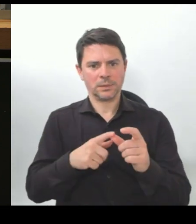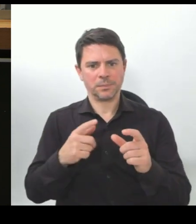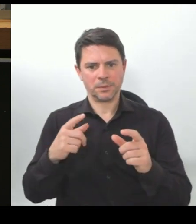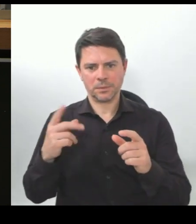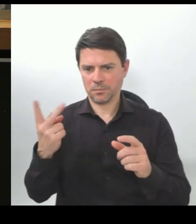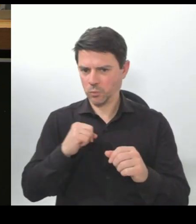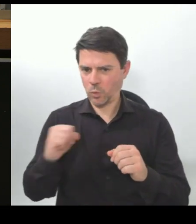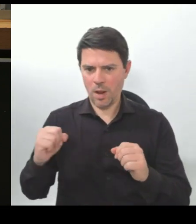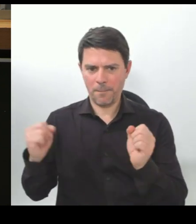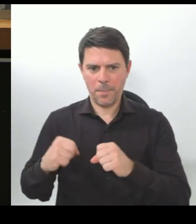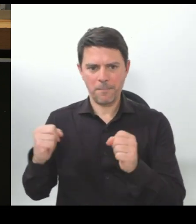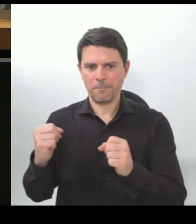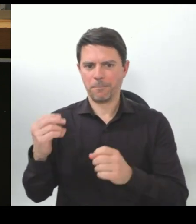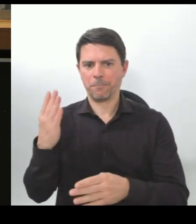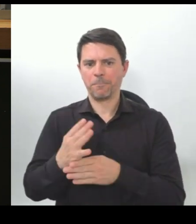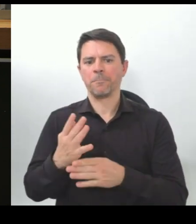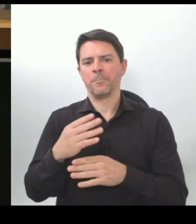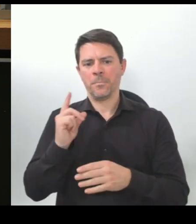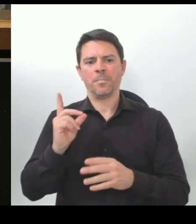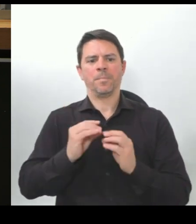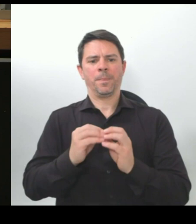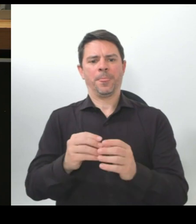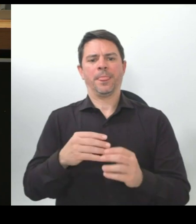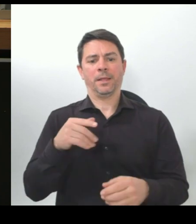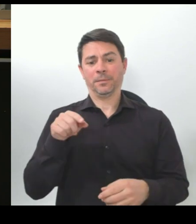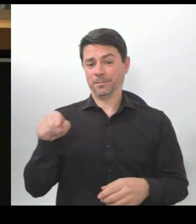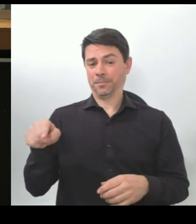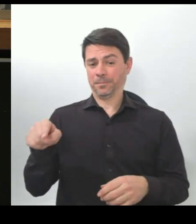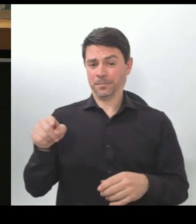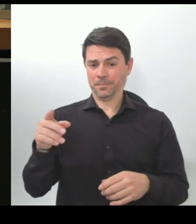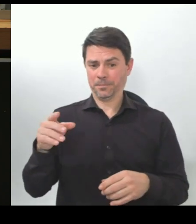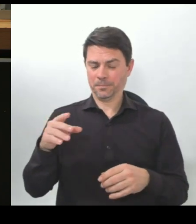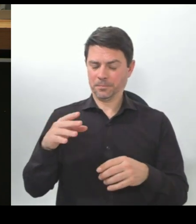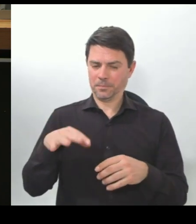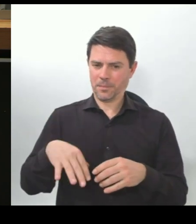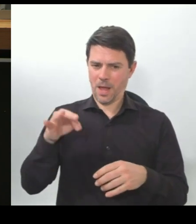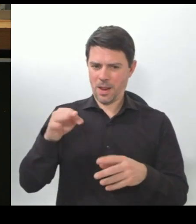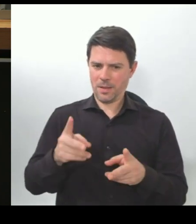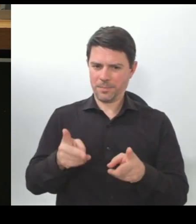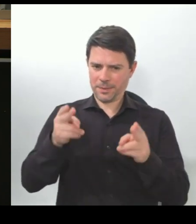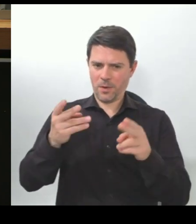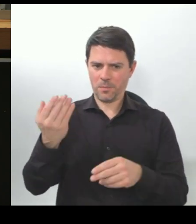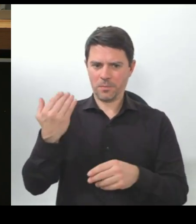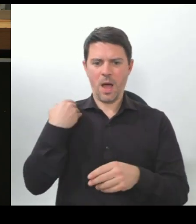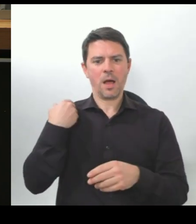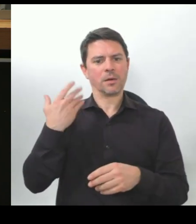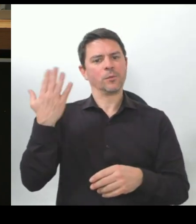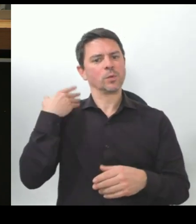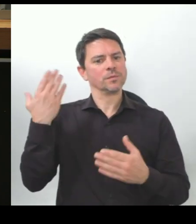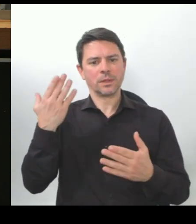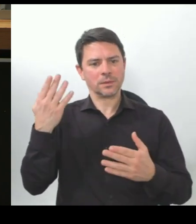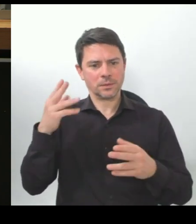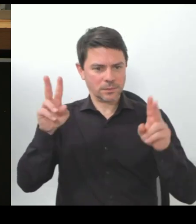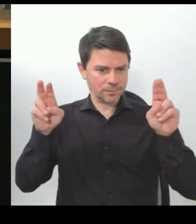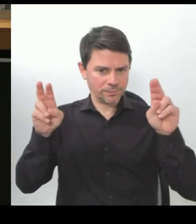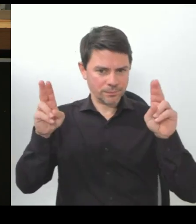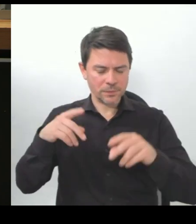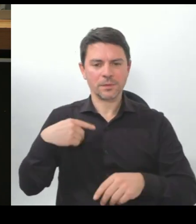Deswegen haben wir bereits zu Beginn der letzten Wahlperiode gefordert, in Berlin die Bundesbesoldung zum Maßstab zu nehmen und hatten